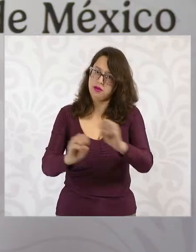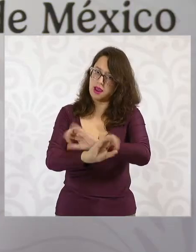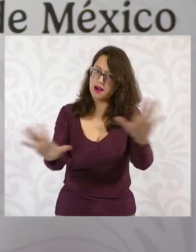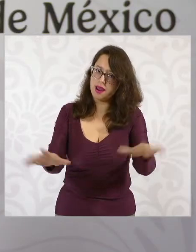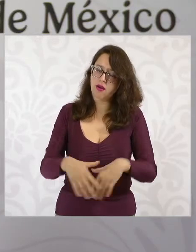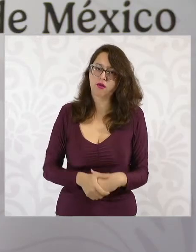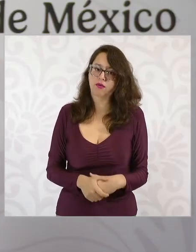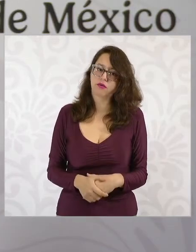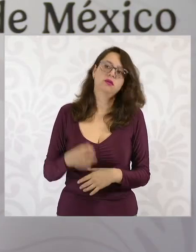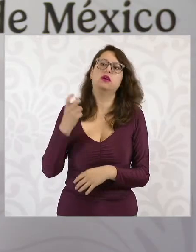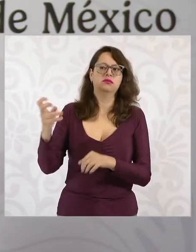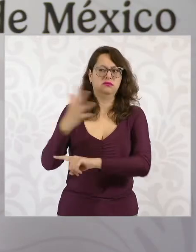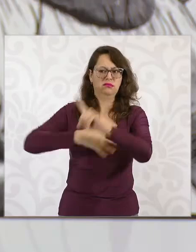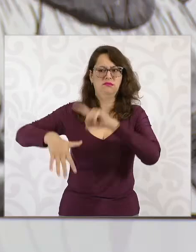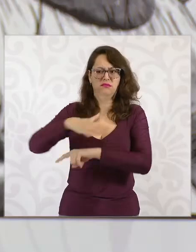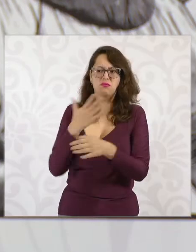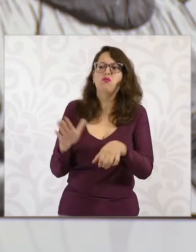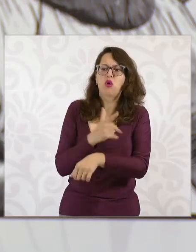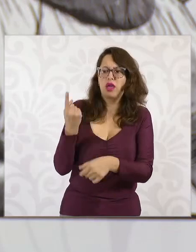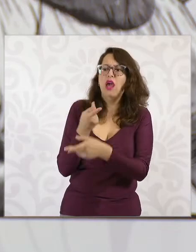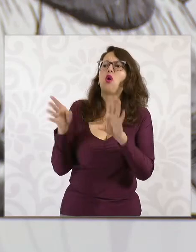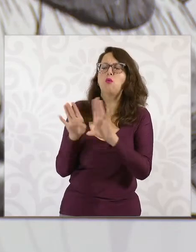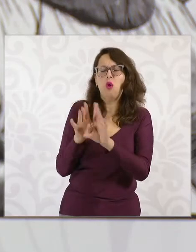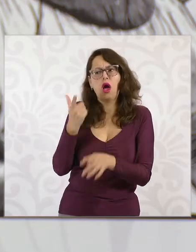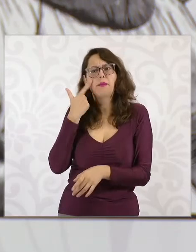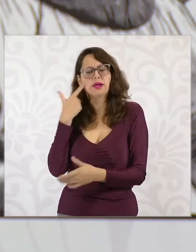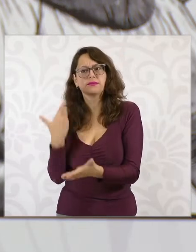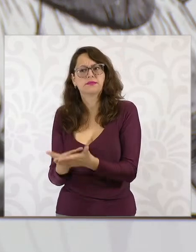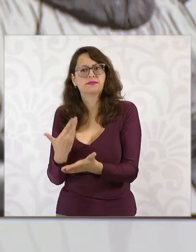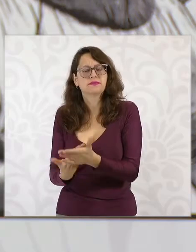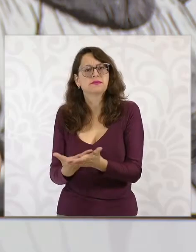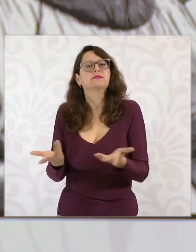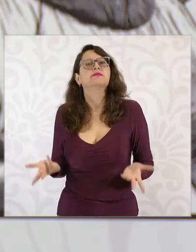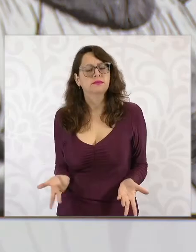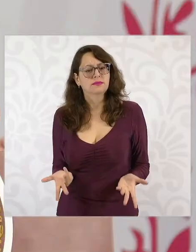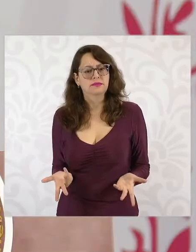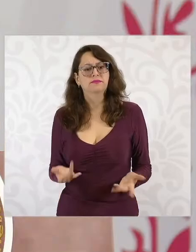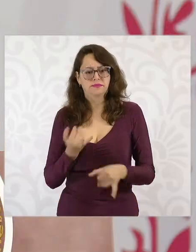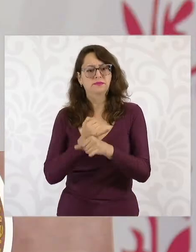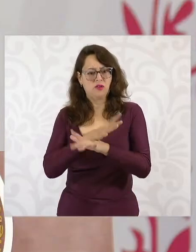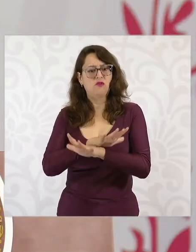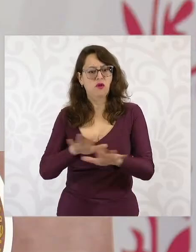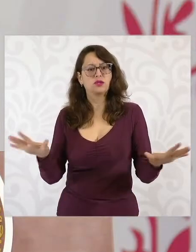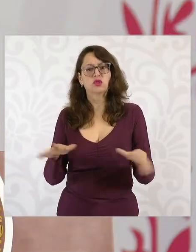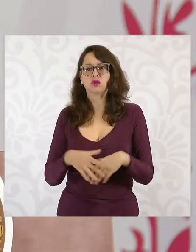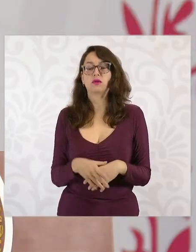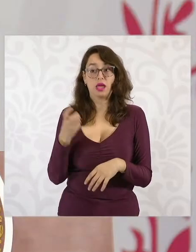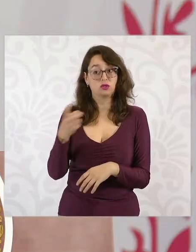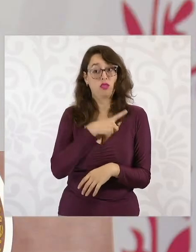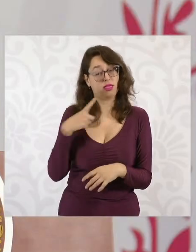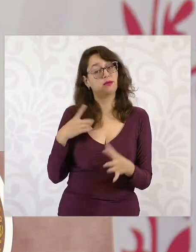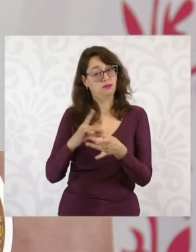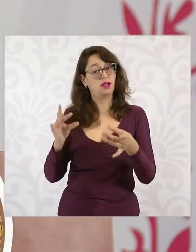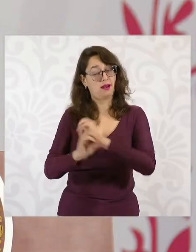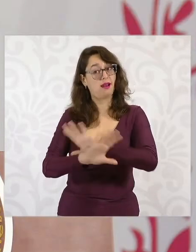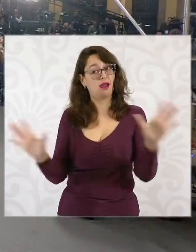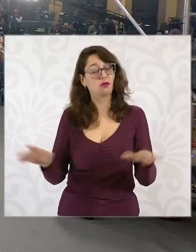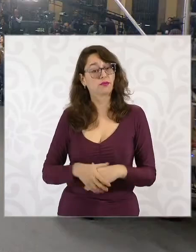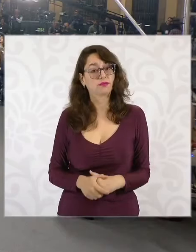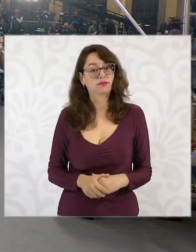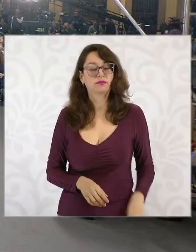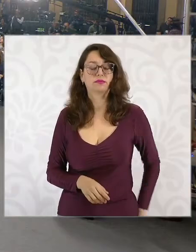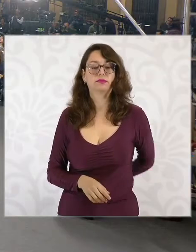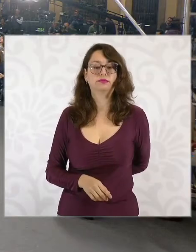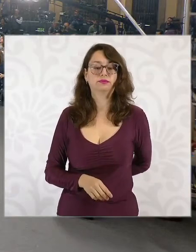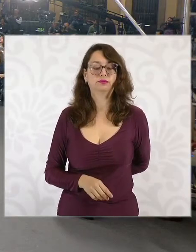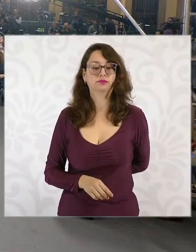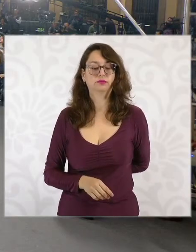condiciones para ello. Eh, y eh vamos a informar a la sociedad porque esto tiene que conocerse,